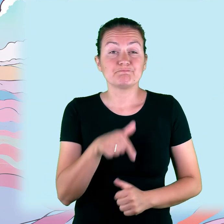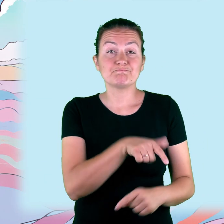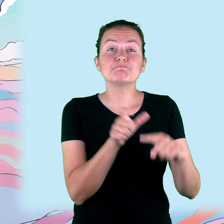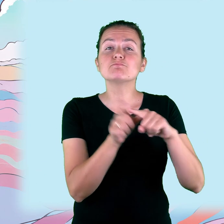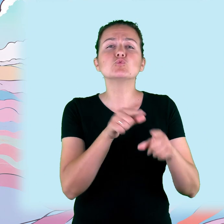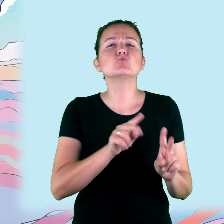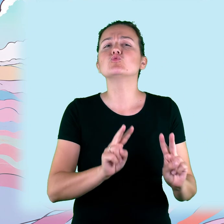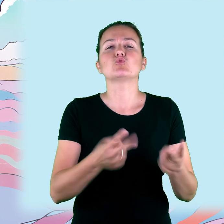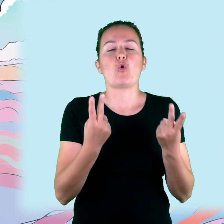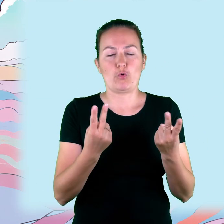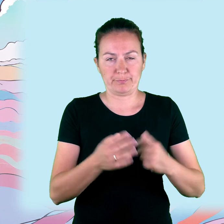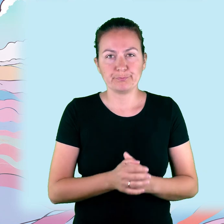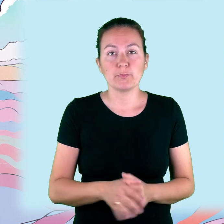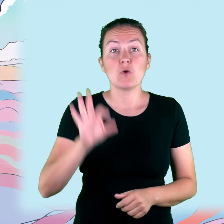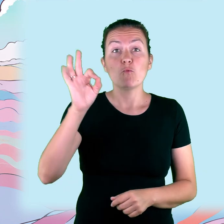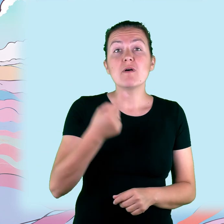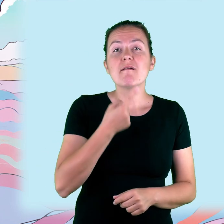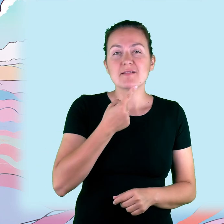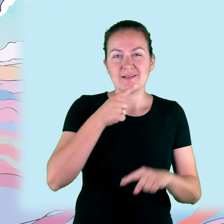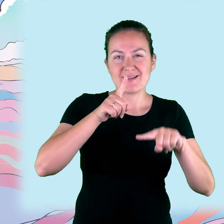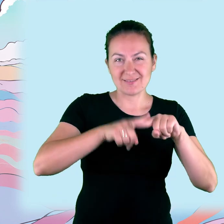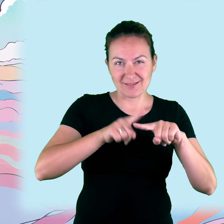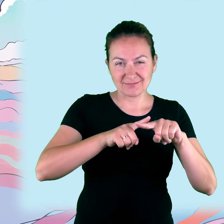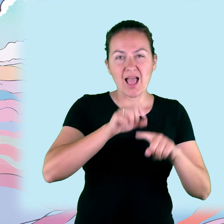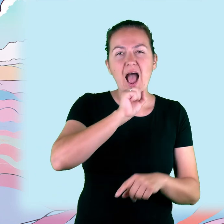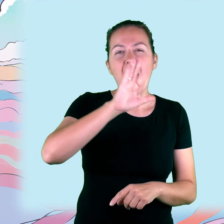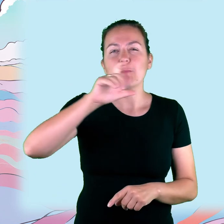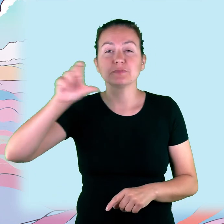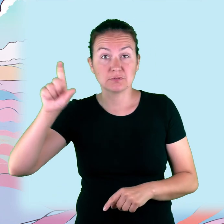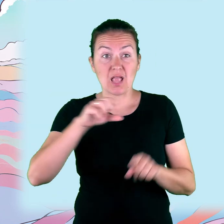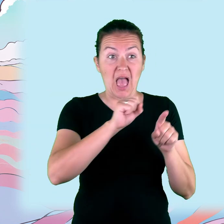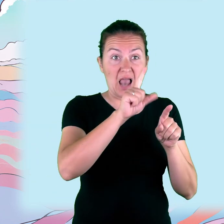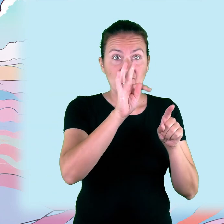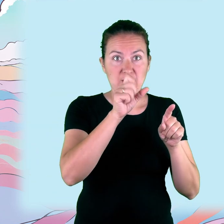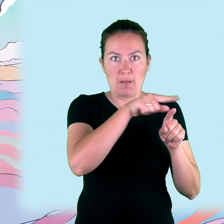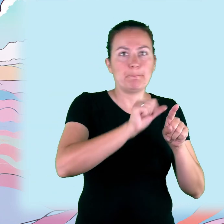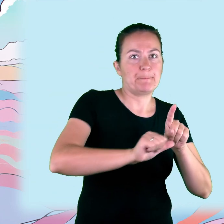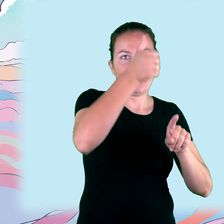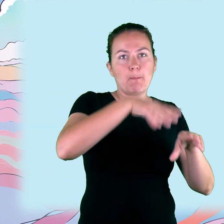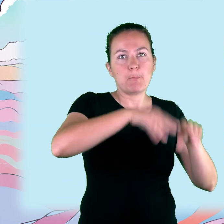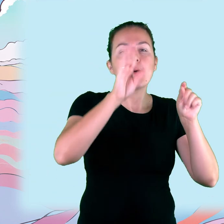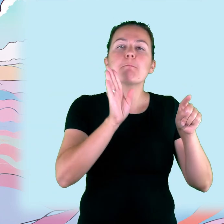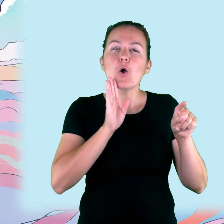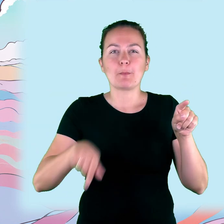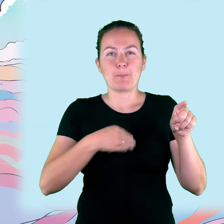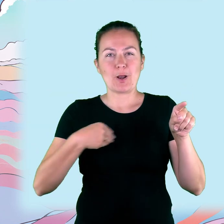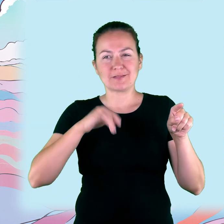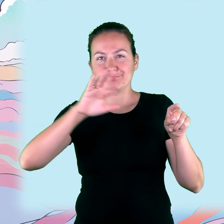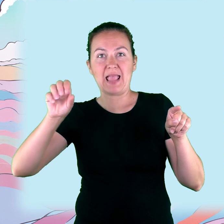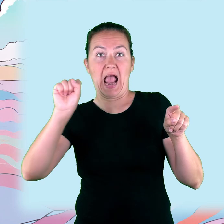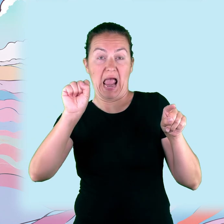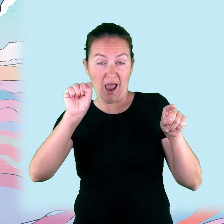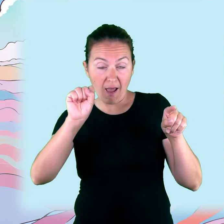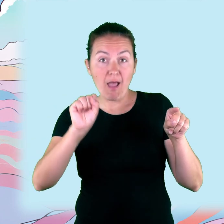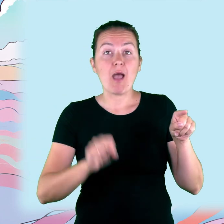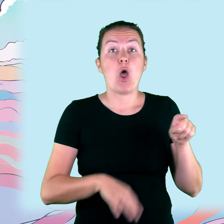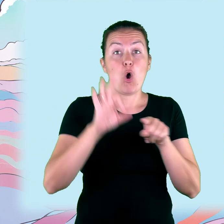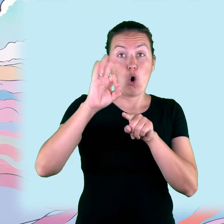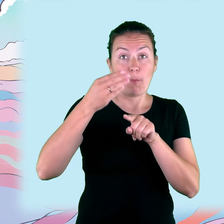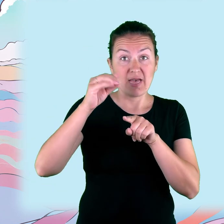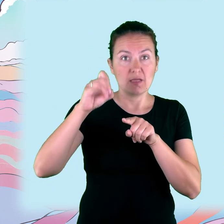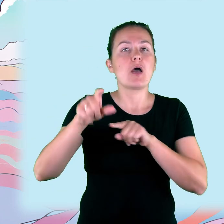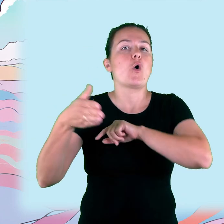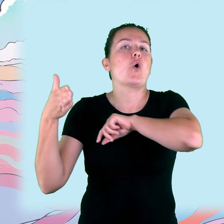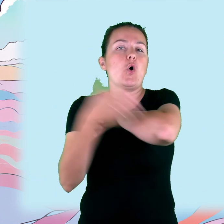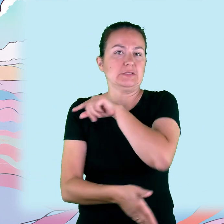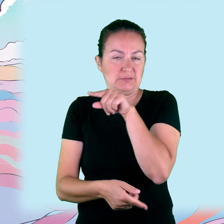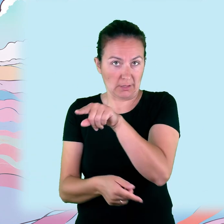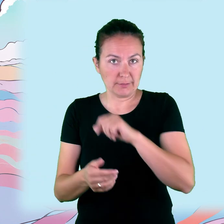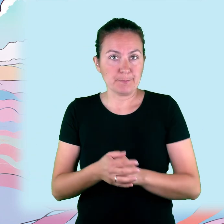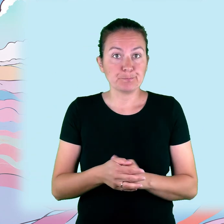Pochodzenie: Alfa to pierwsza litera greckiego alfabetu. Omega to ostatnia litera.